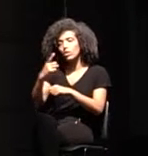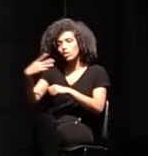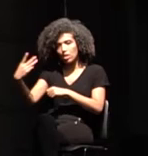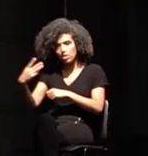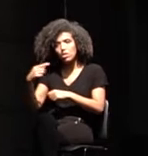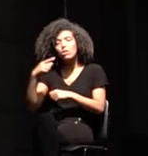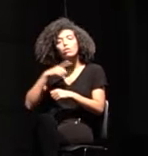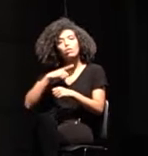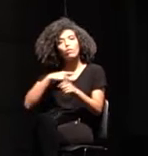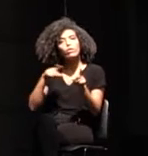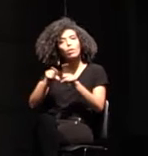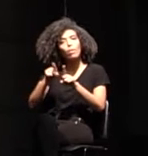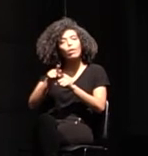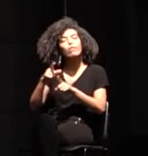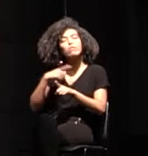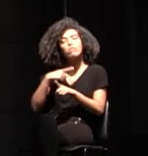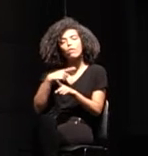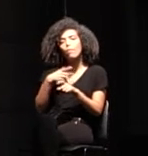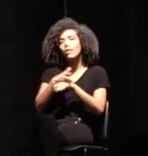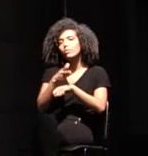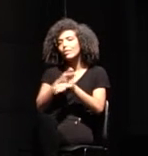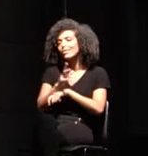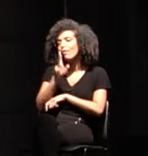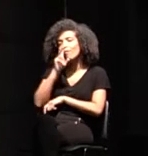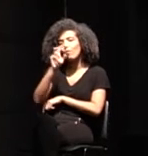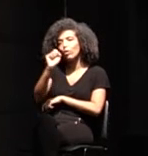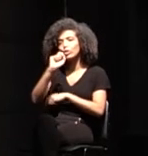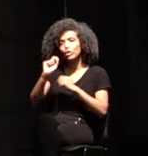mas que também contou com uma forte presença da Maria,